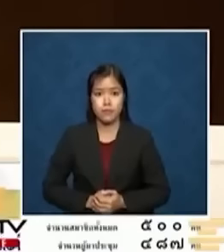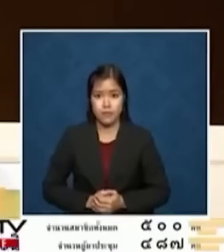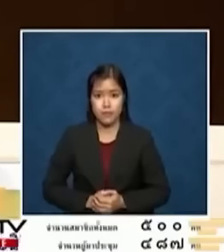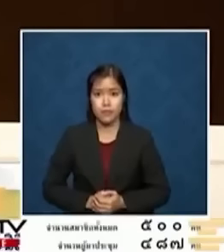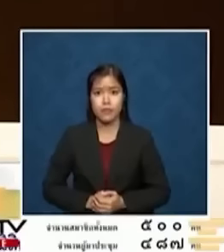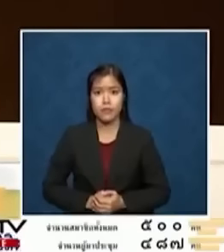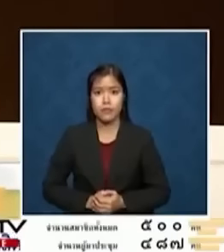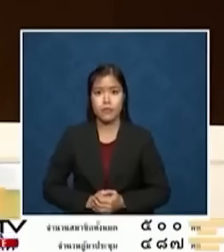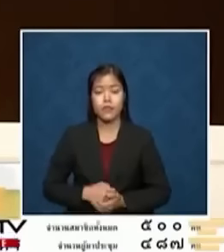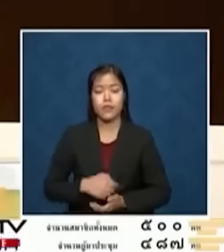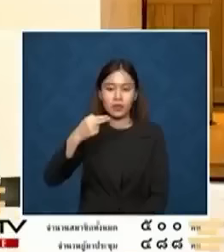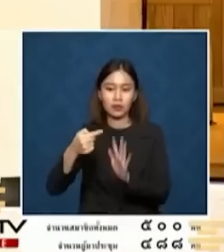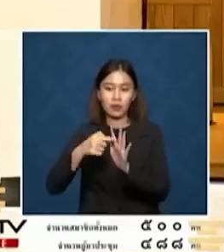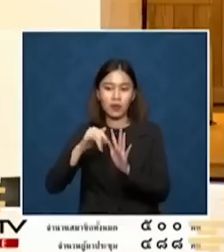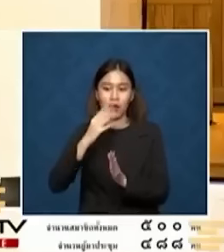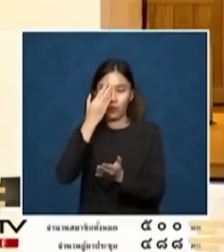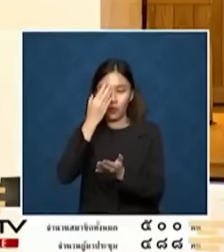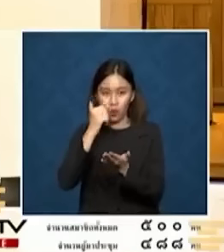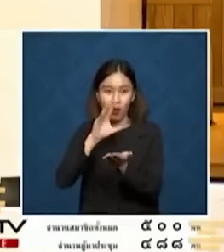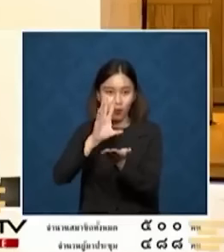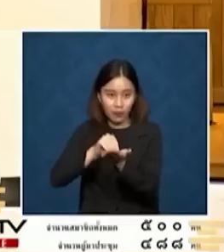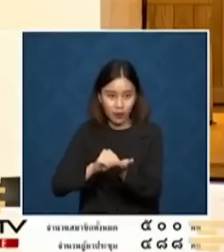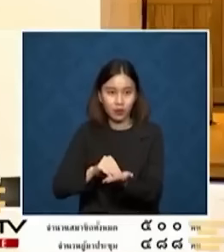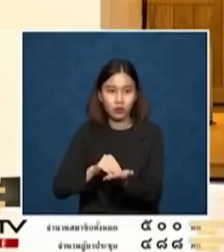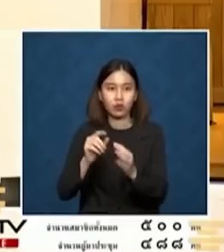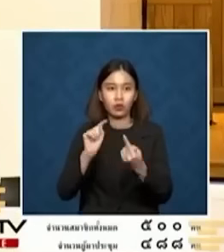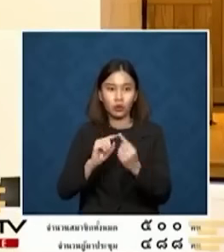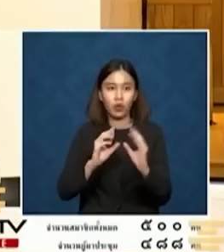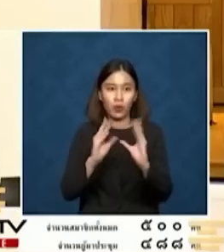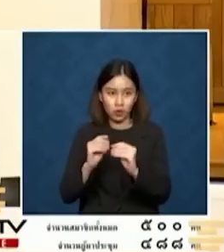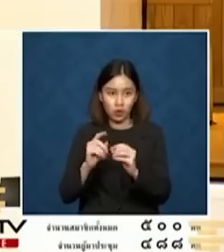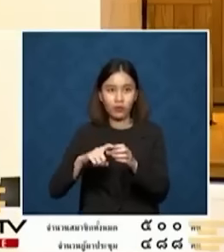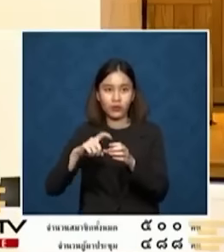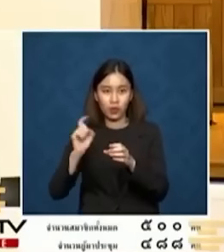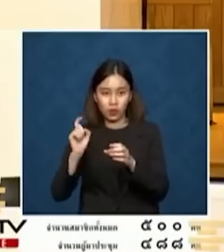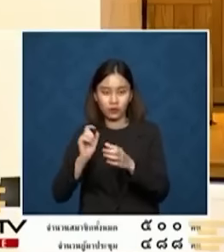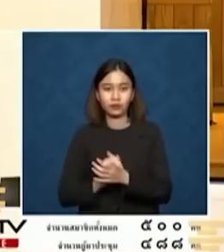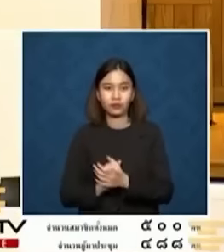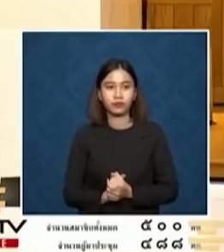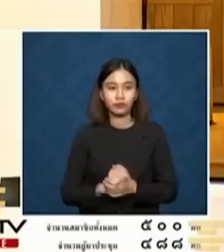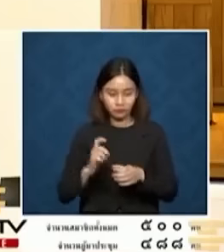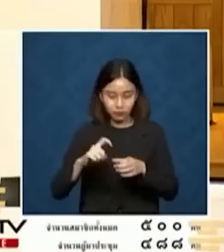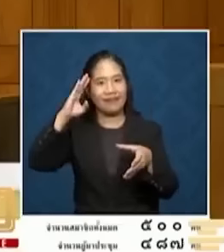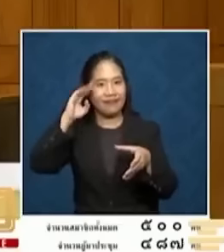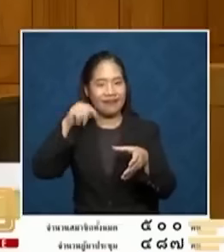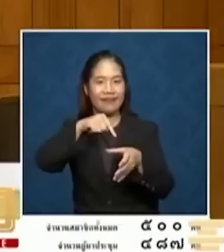เข้าขายกี่ข้อ 1 ป่่วยด้วยโรคร้ายแรงที่ รักษาไม่หายขาดอาจเสียชีวิตได้หากอยู่ใน